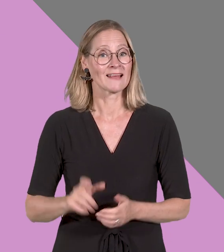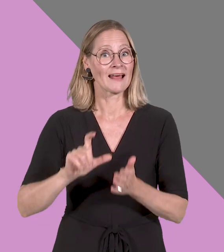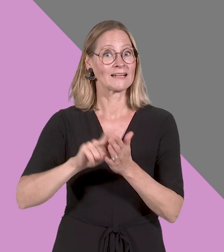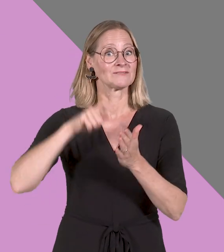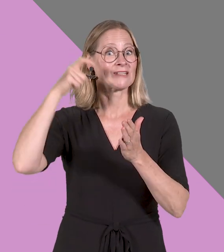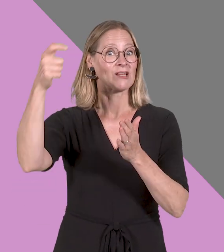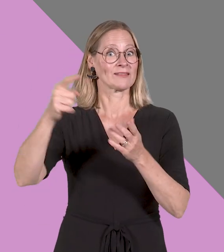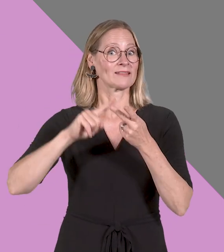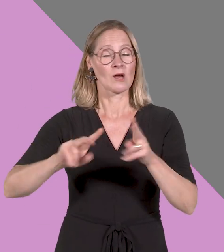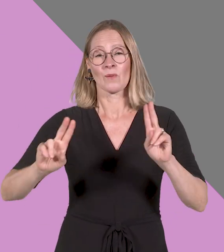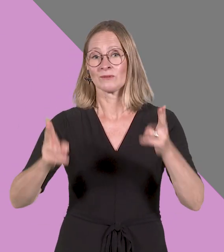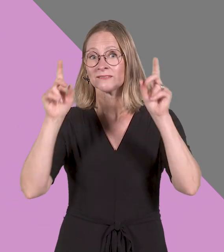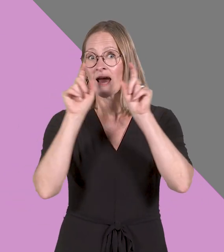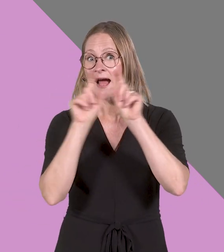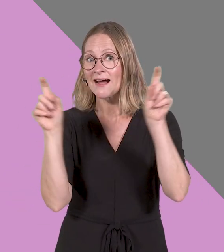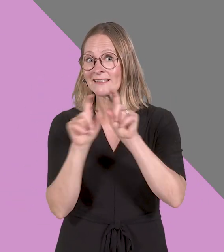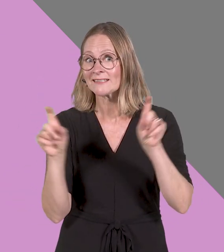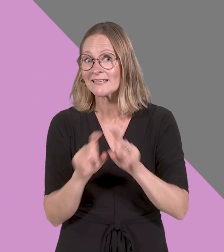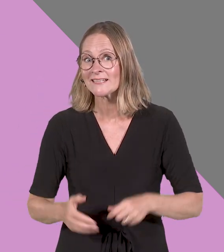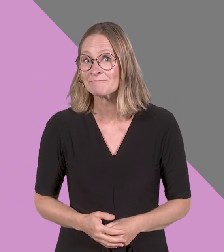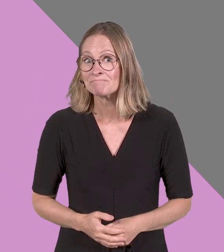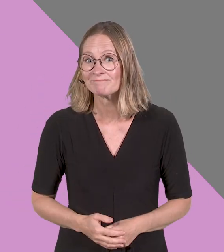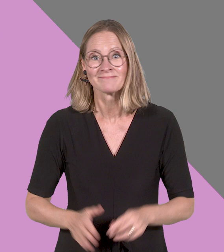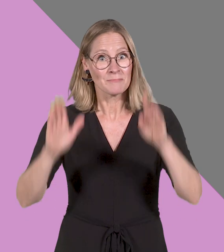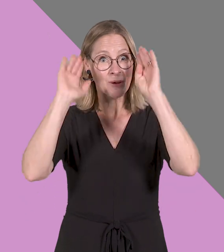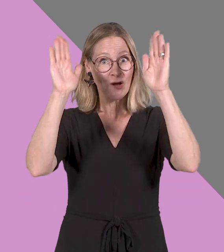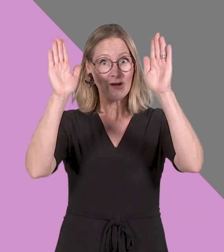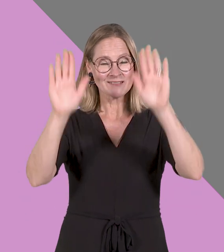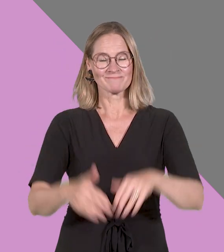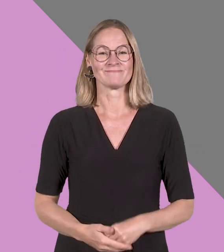Ensi viikolla taas uudet aiheet, moikka!